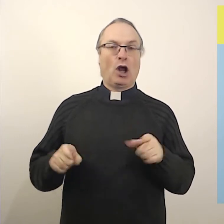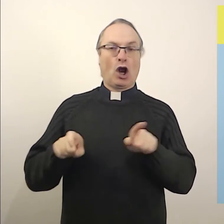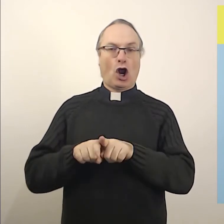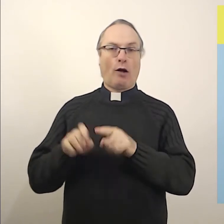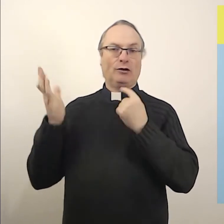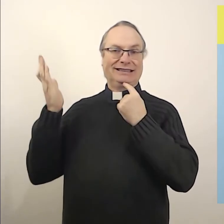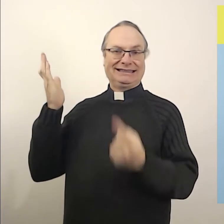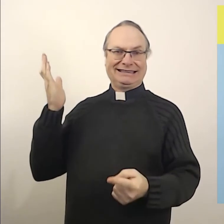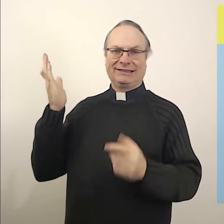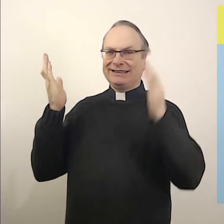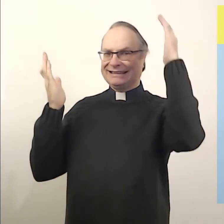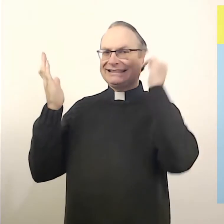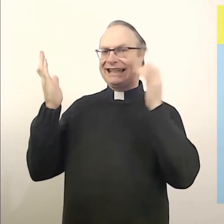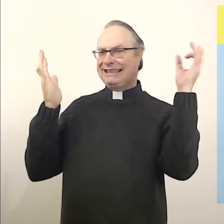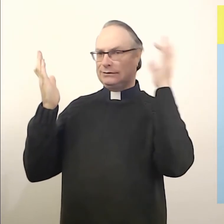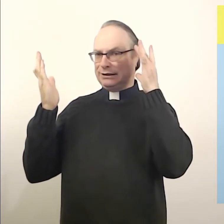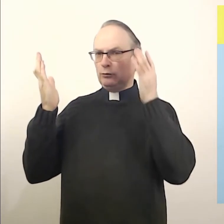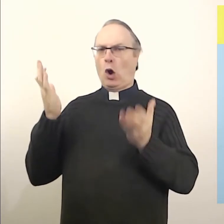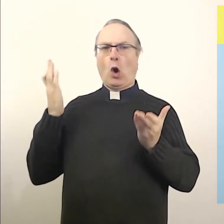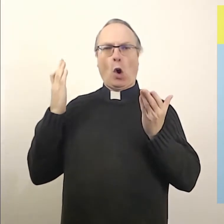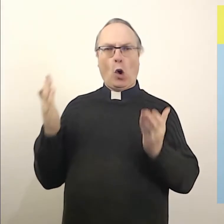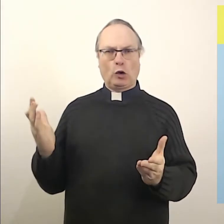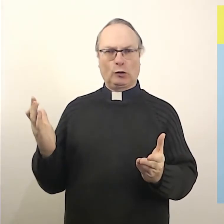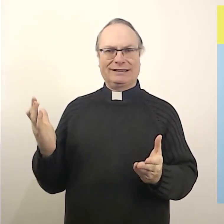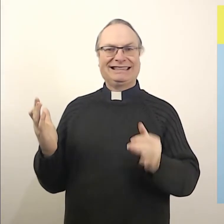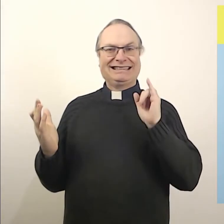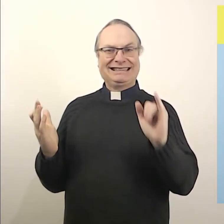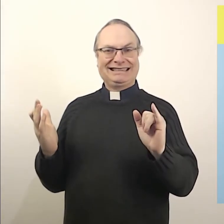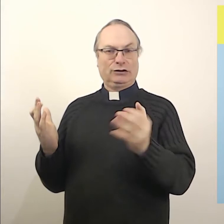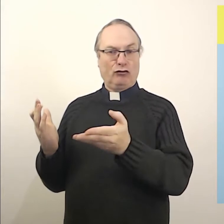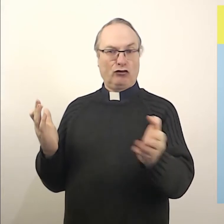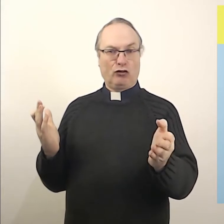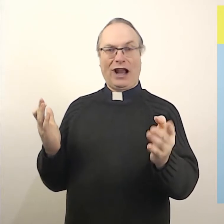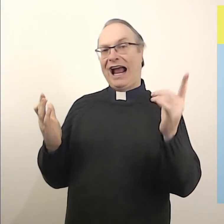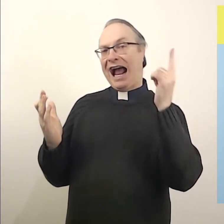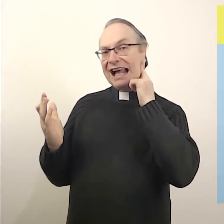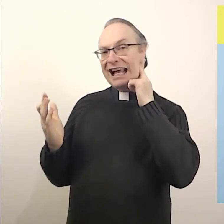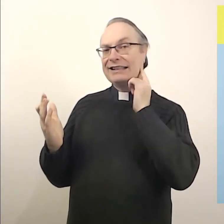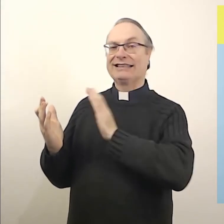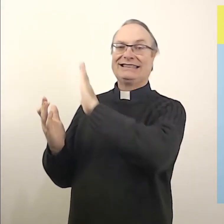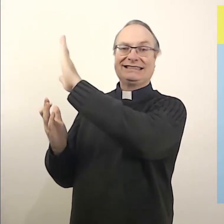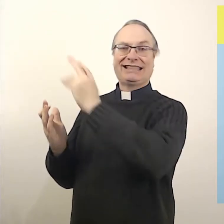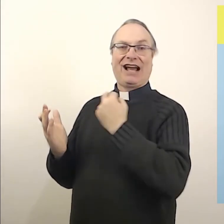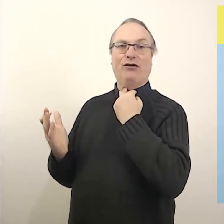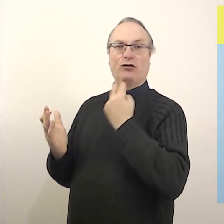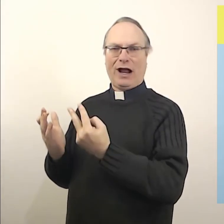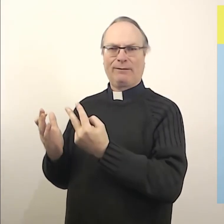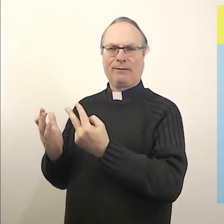comme le dit le Saint-Esprit, aujourd'hui, si vous entendez sa voix,